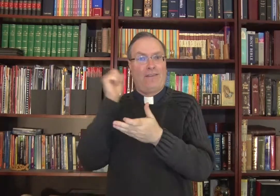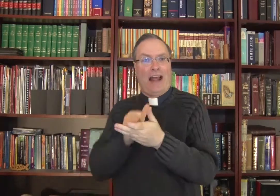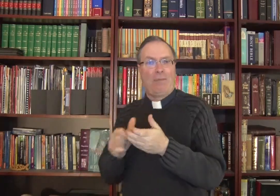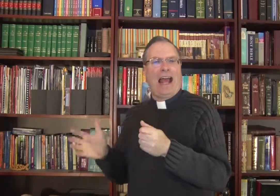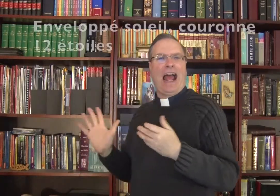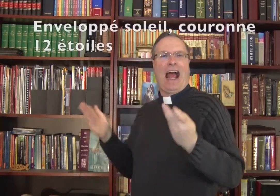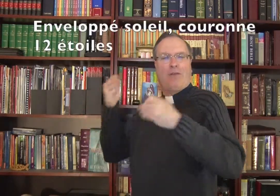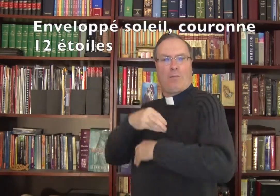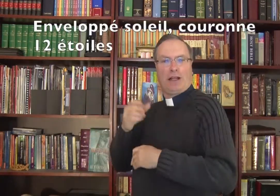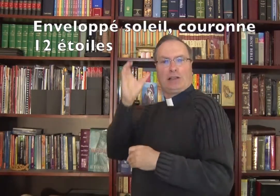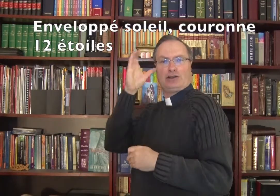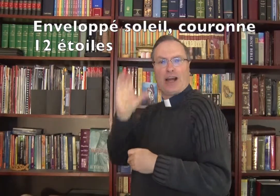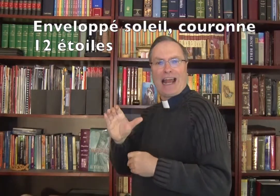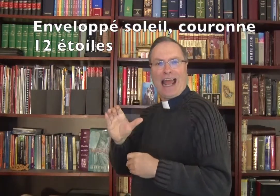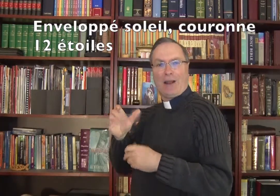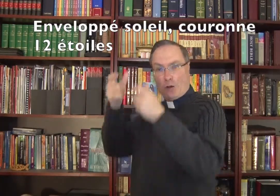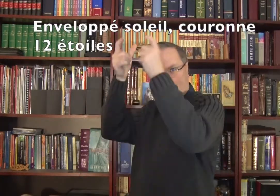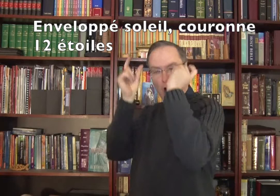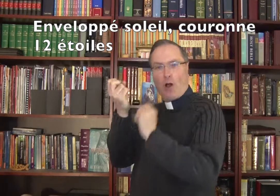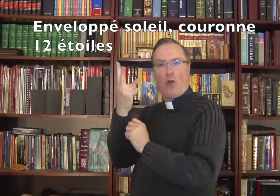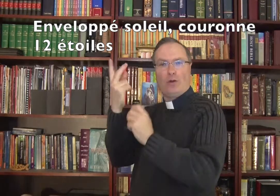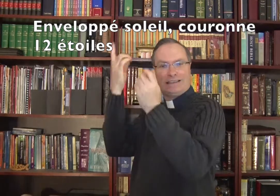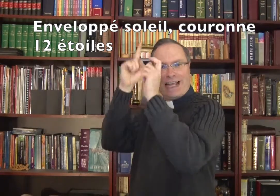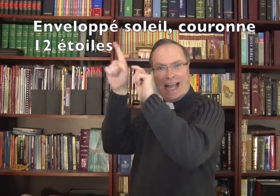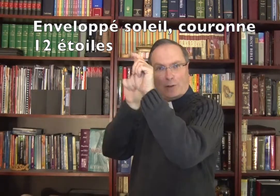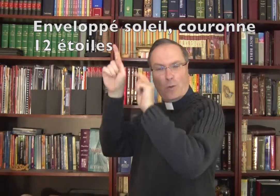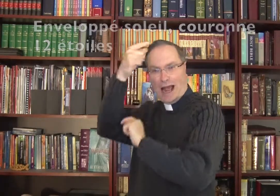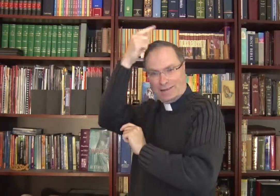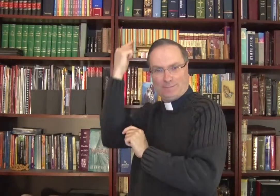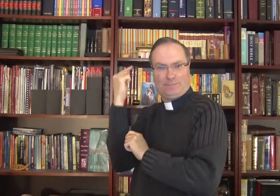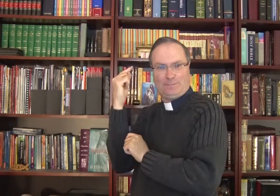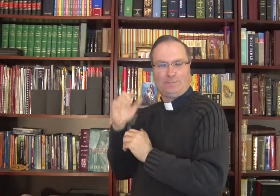La femme - Enveloppé soleil, couronne 12 étoiles